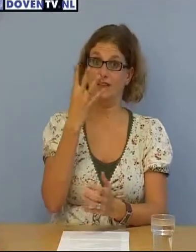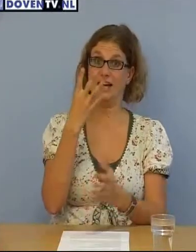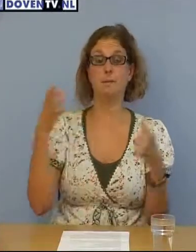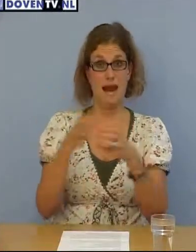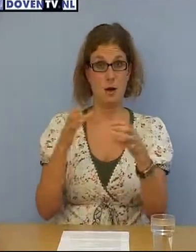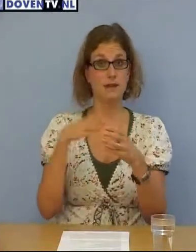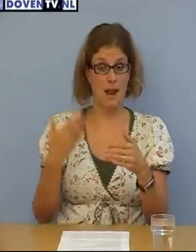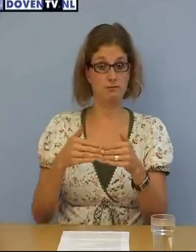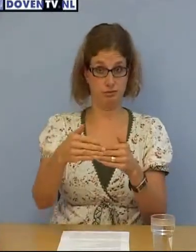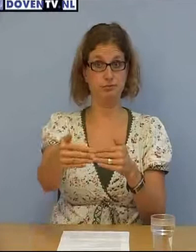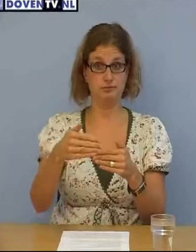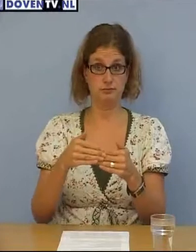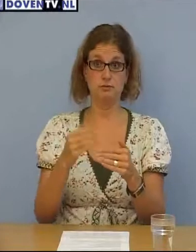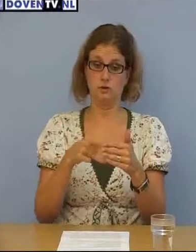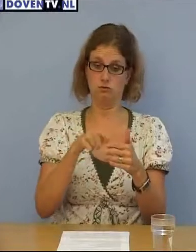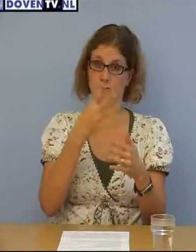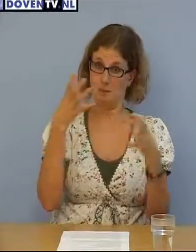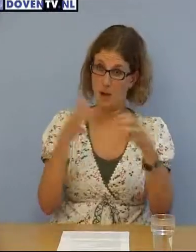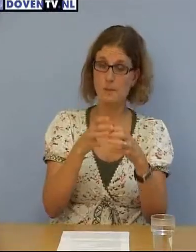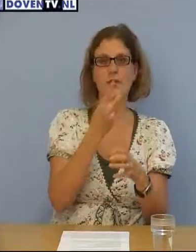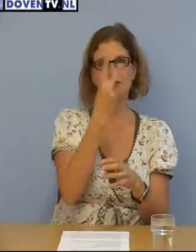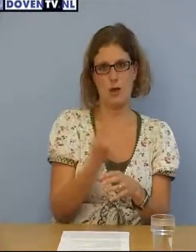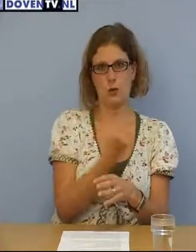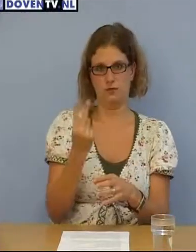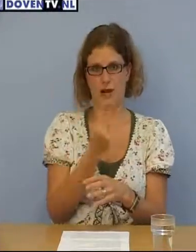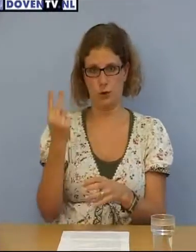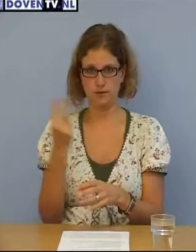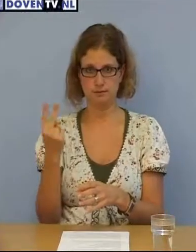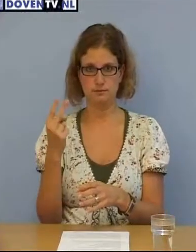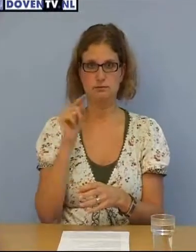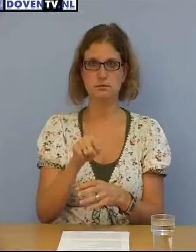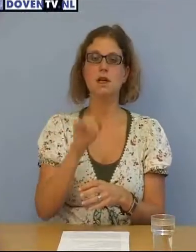Er zijn vier bijeenkomsten van steeds twee uur.